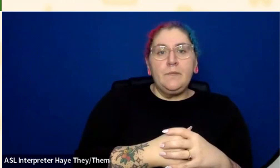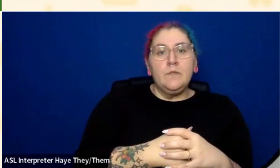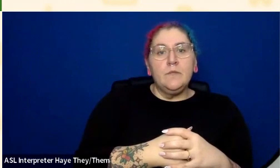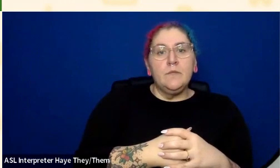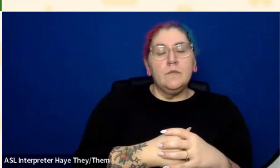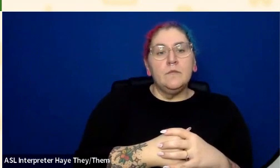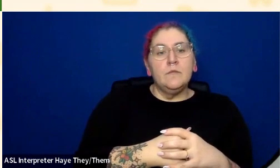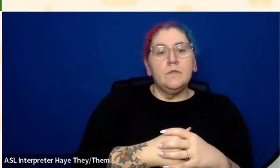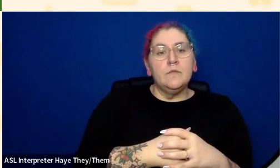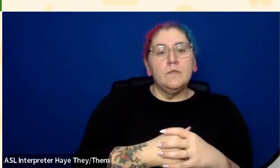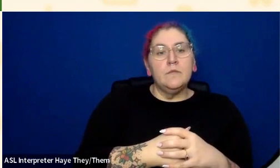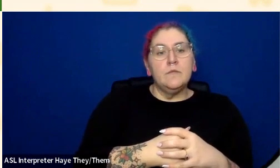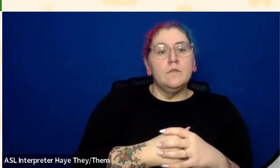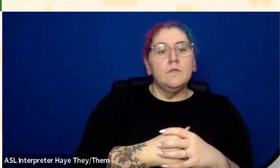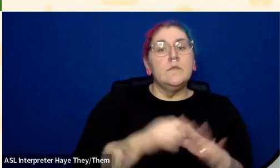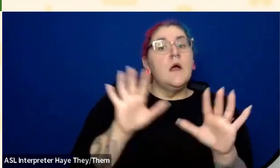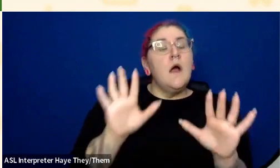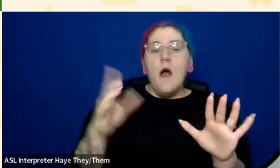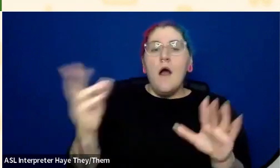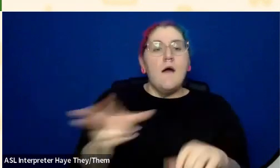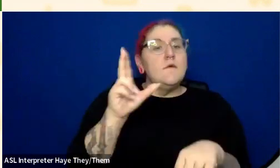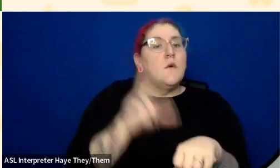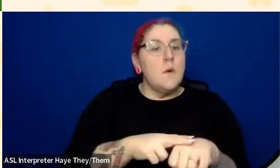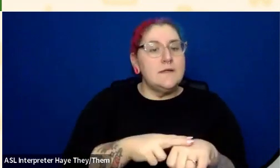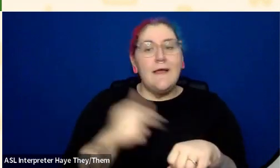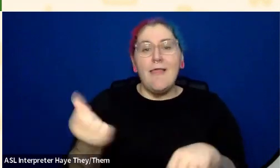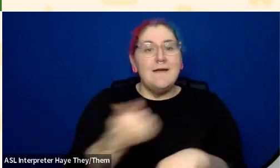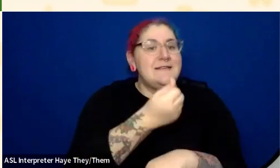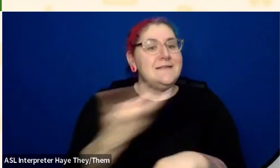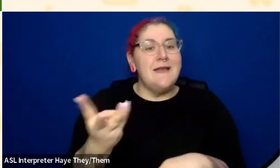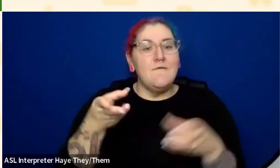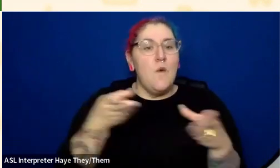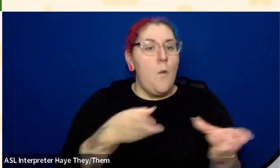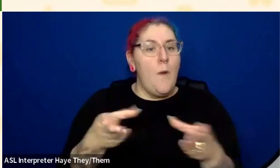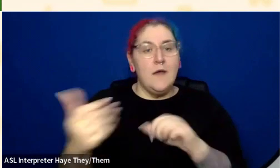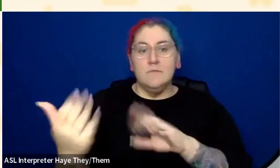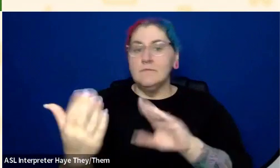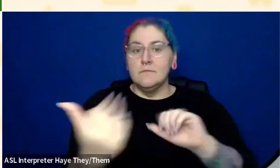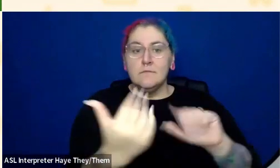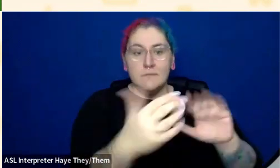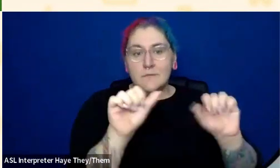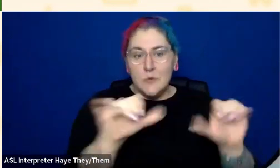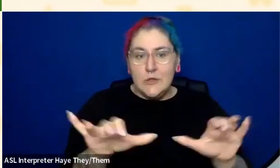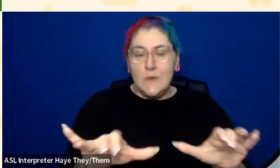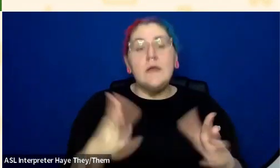Siempre hay múltiples formas de hacer las cosas. Volviendo a la presentación, queremos investigar nuestras opciones,